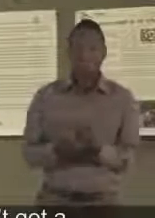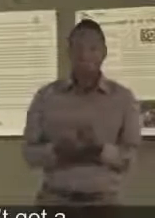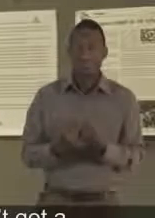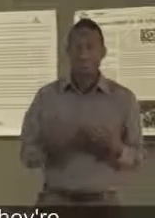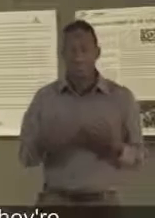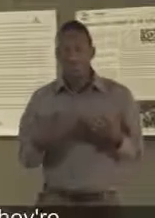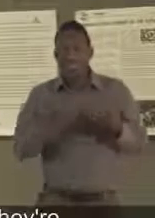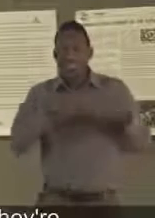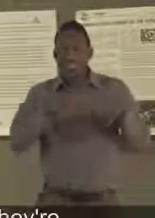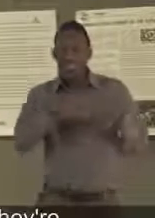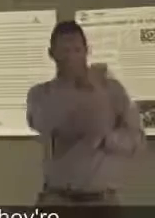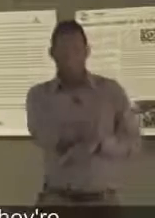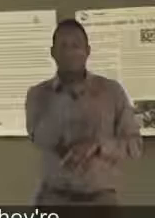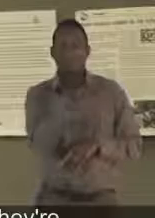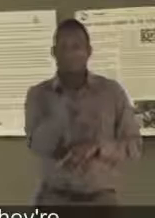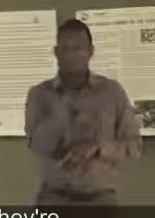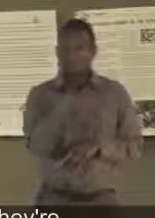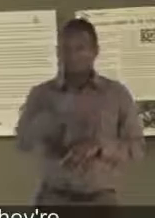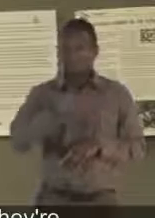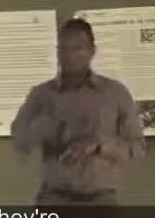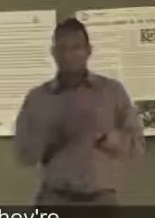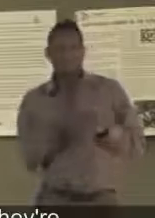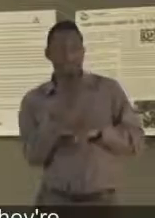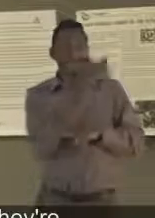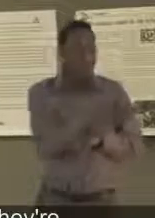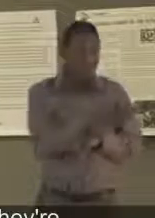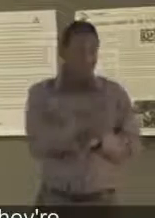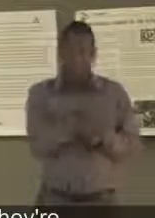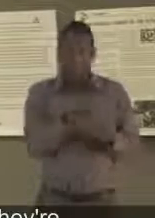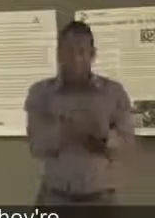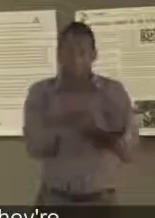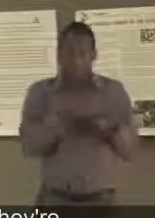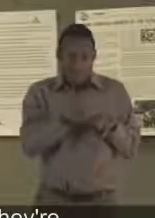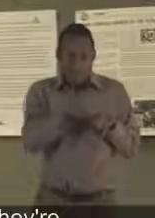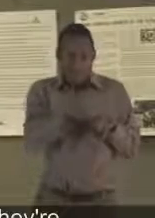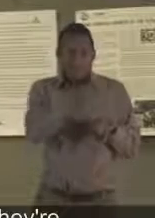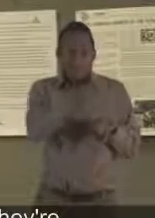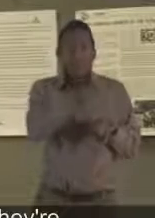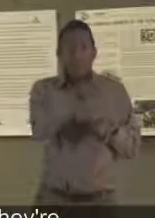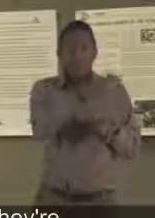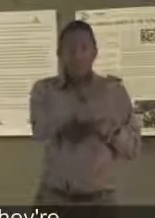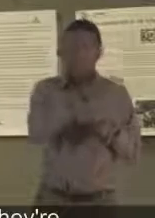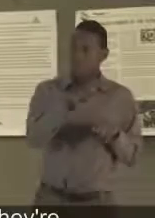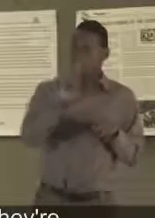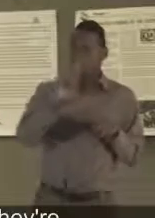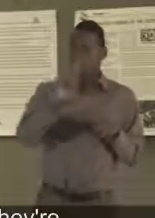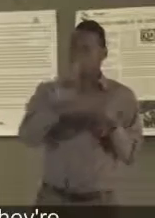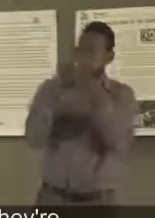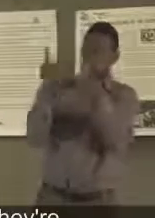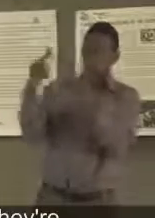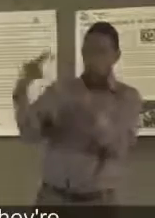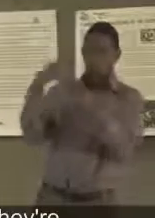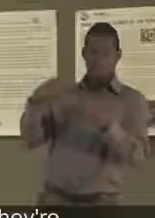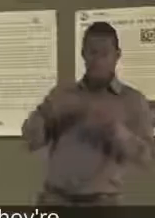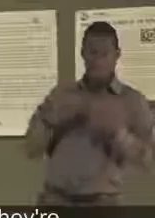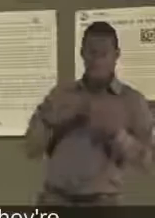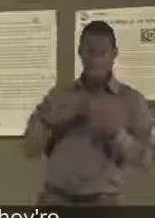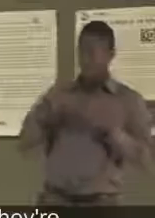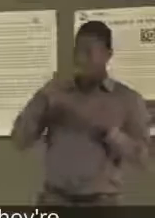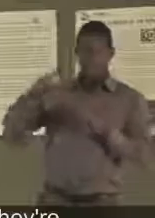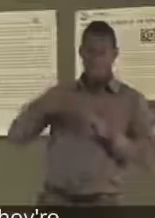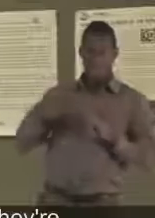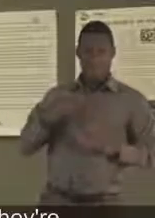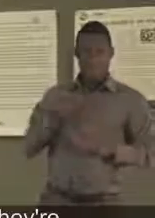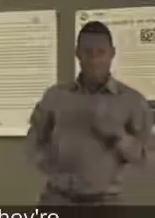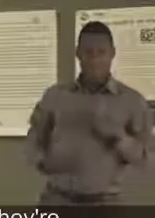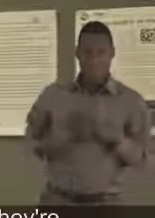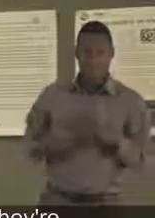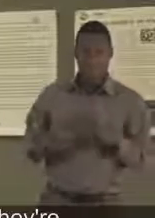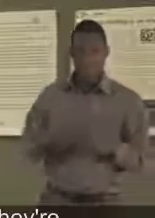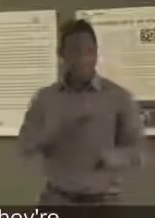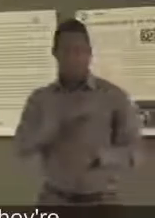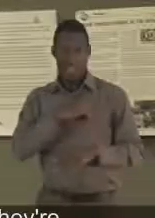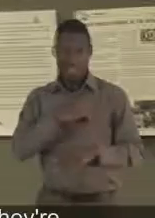مثل لو ذهبت إلى مكان فيه درج كثير